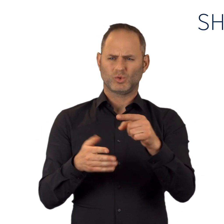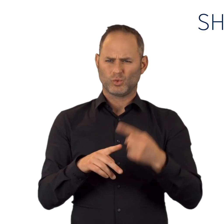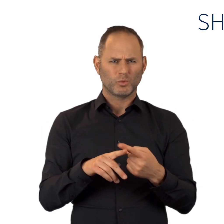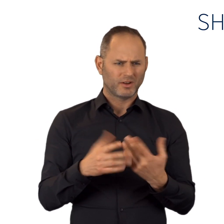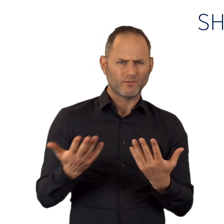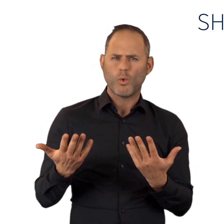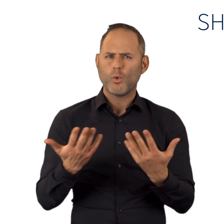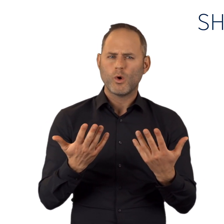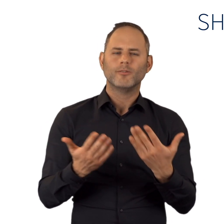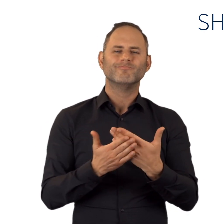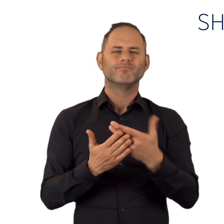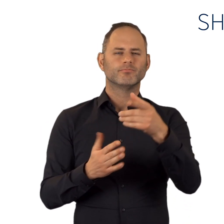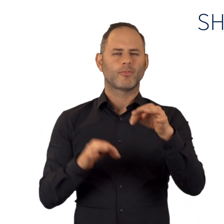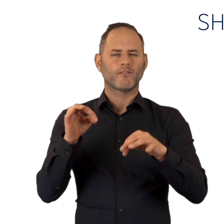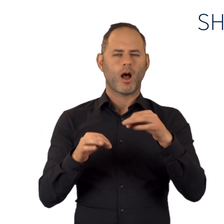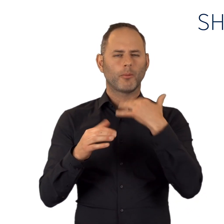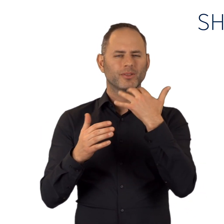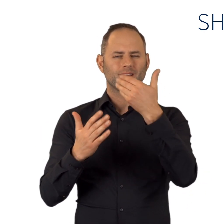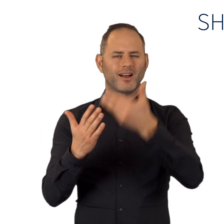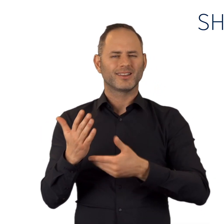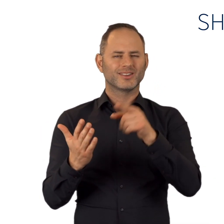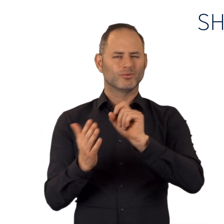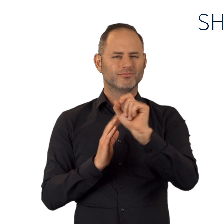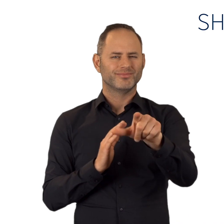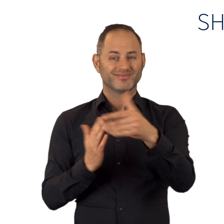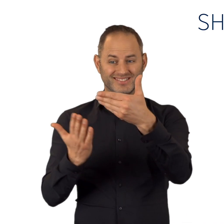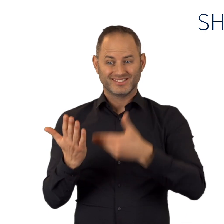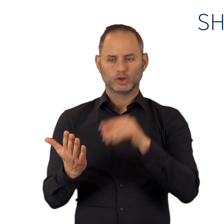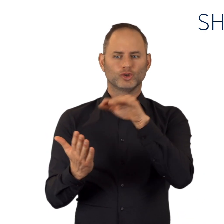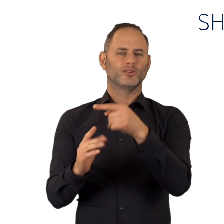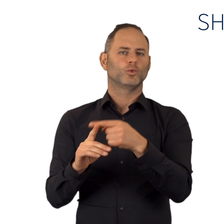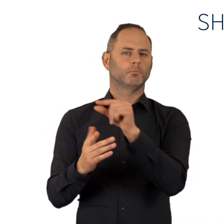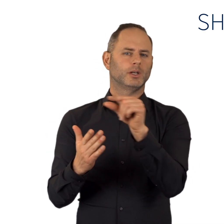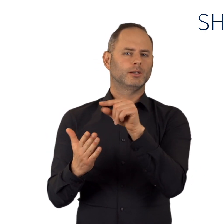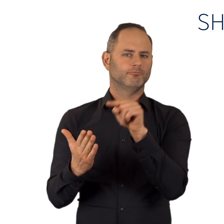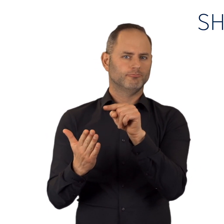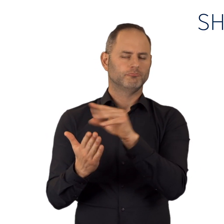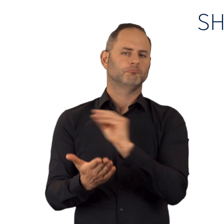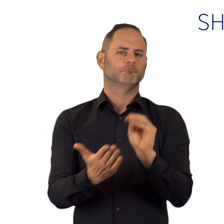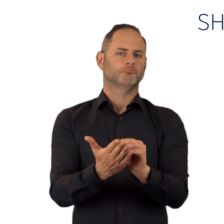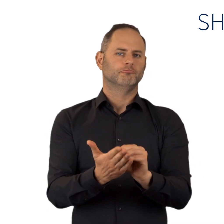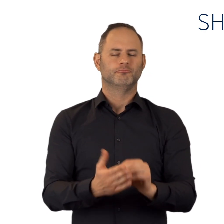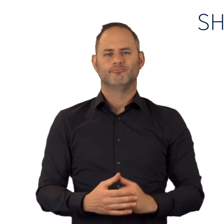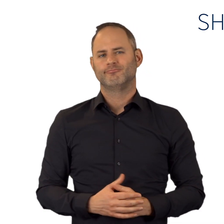Diese Nummer findet man auf der Wahlbenachrichtigung.